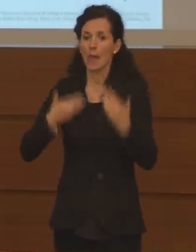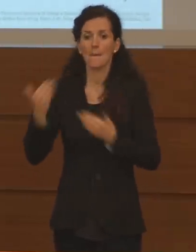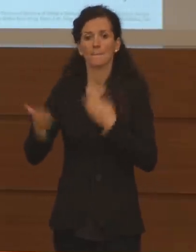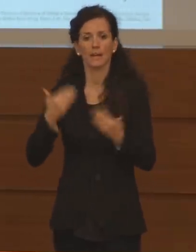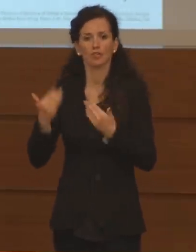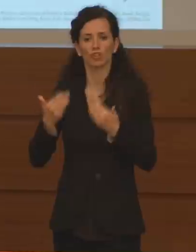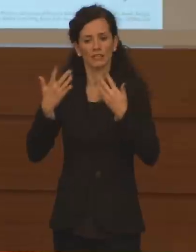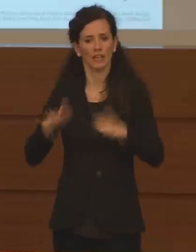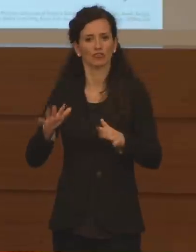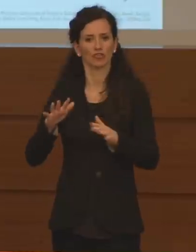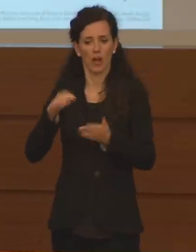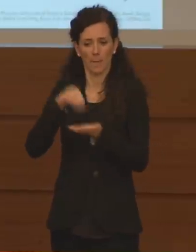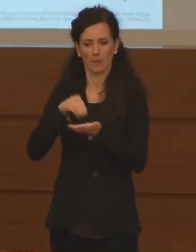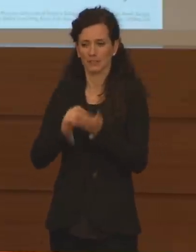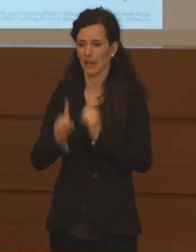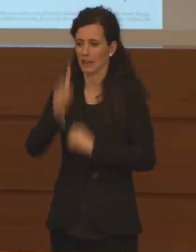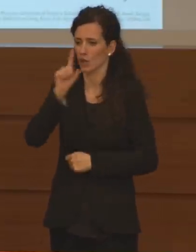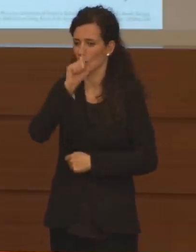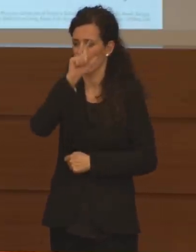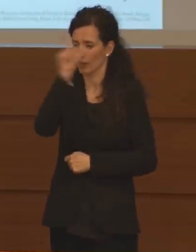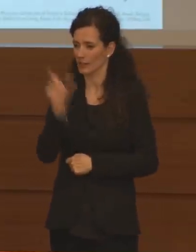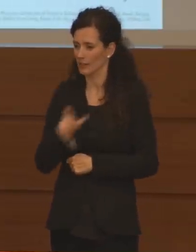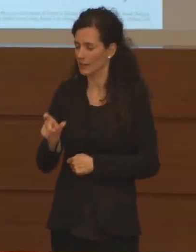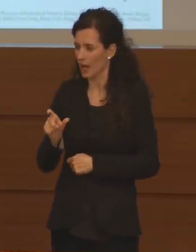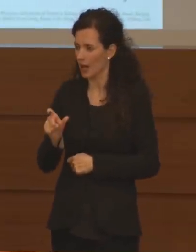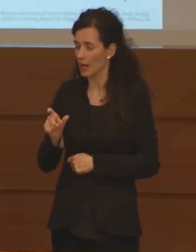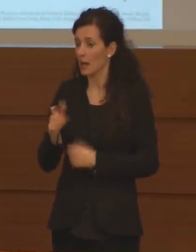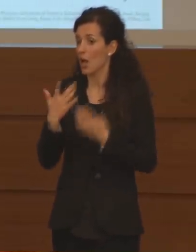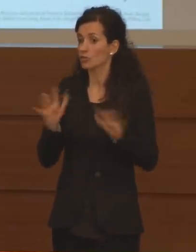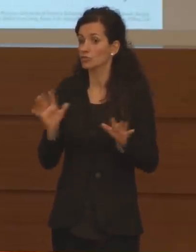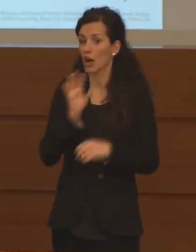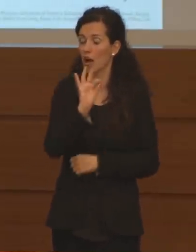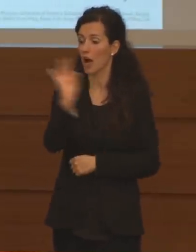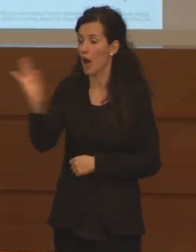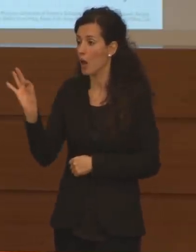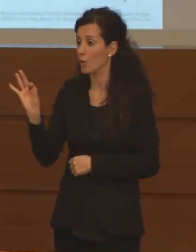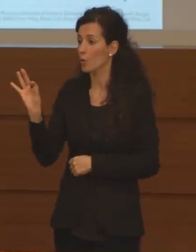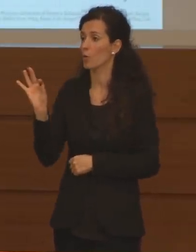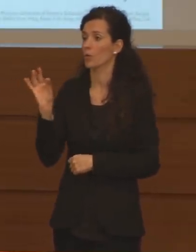nord che stando alle dichiarazioni di alcuni professori che fanno parte di